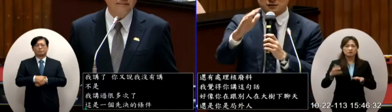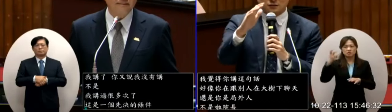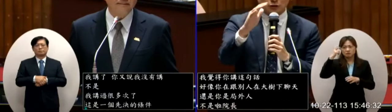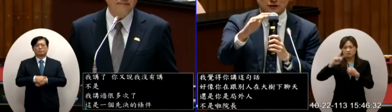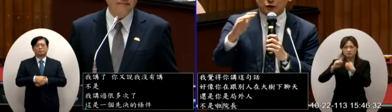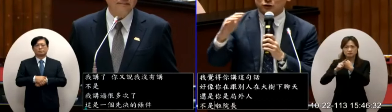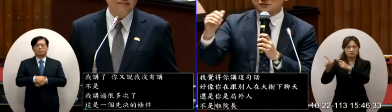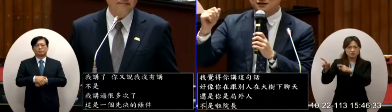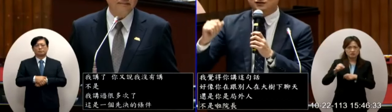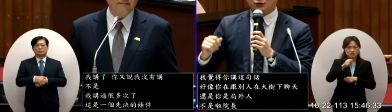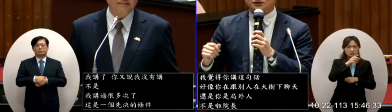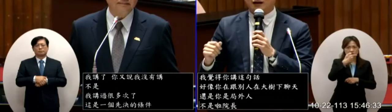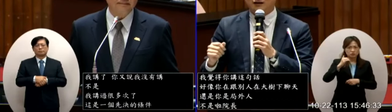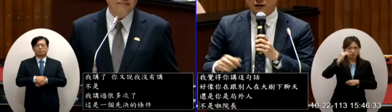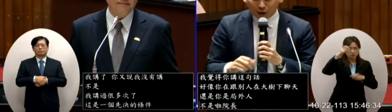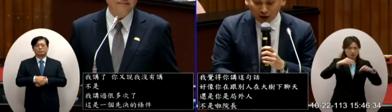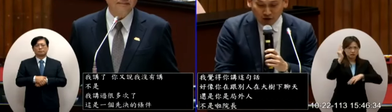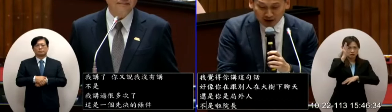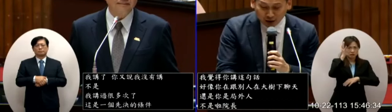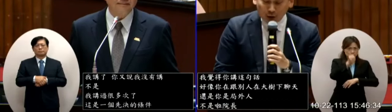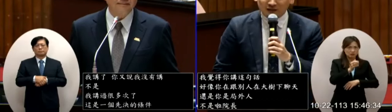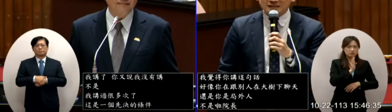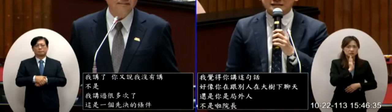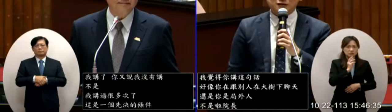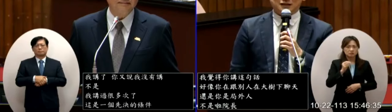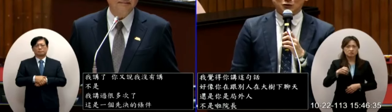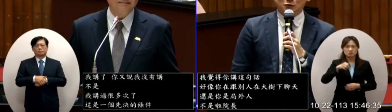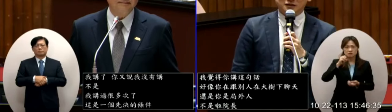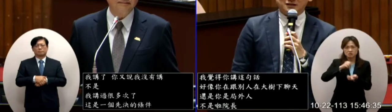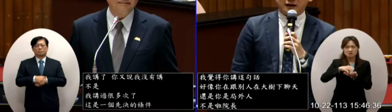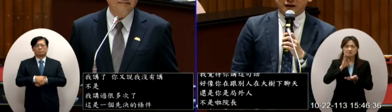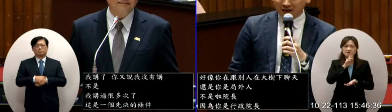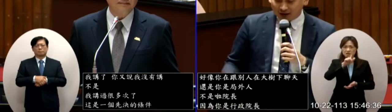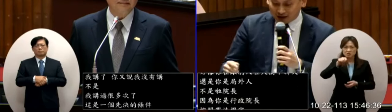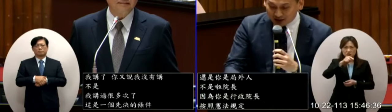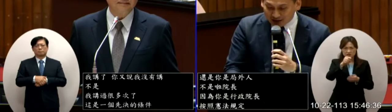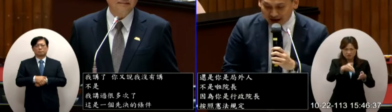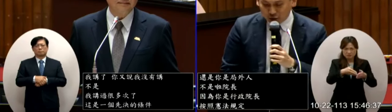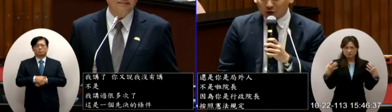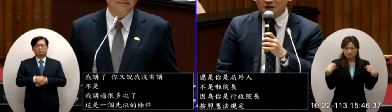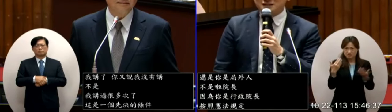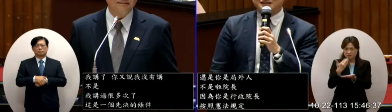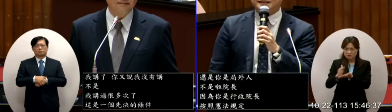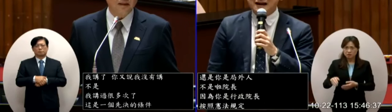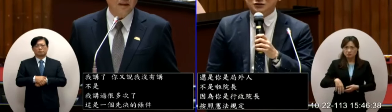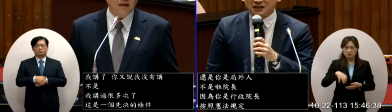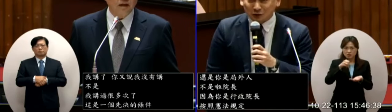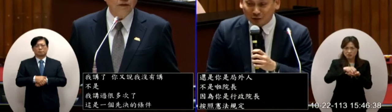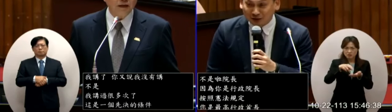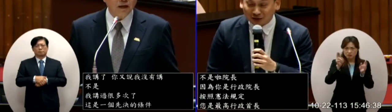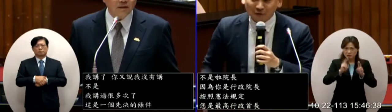您是最高行政首長 核廢料的問題是你要解決的問題 核能安全問題是你要解決問題